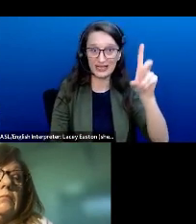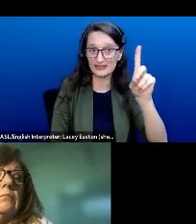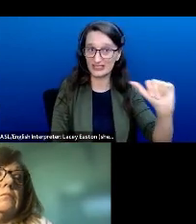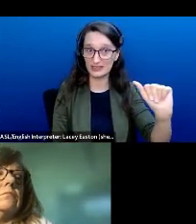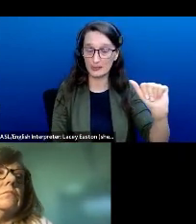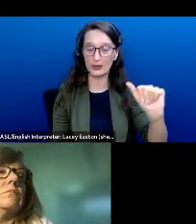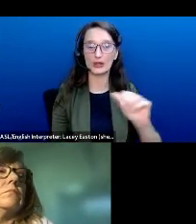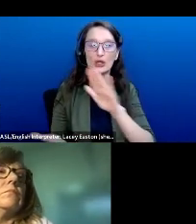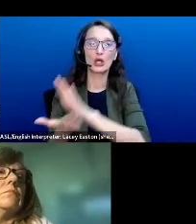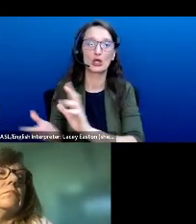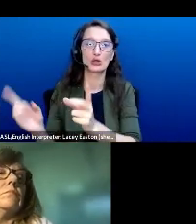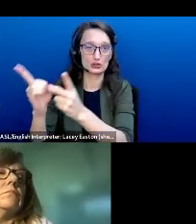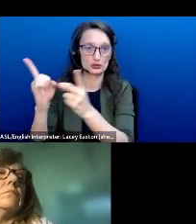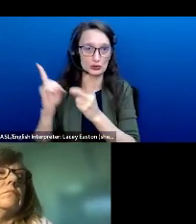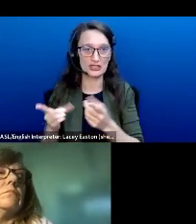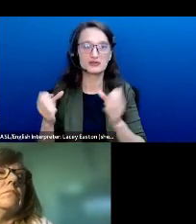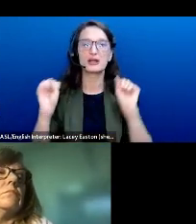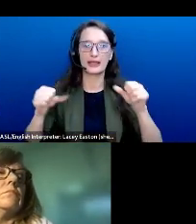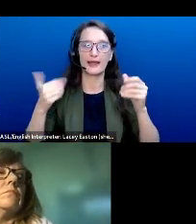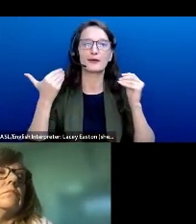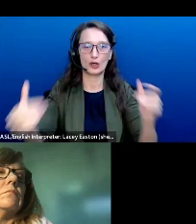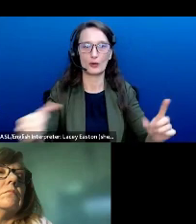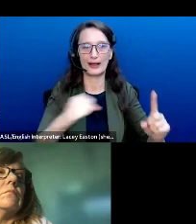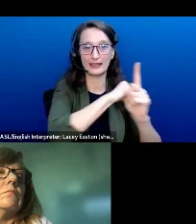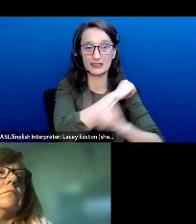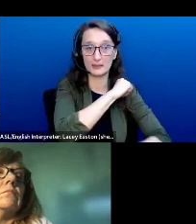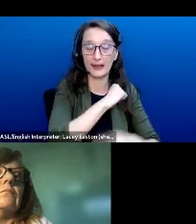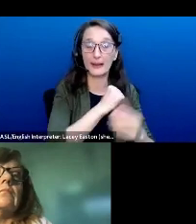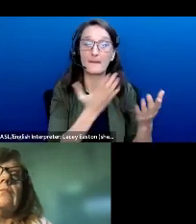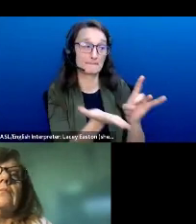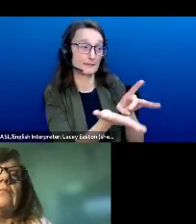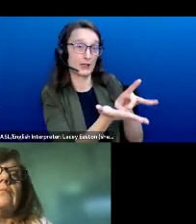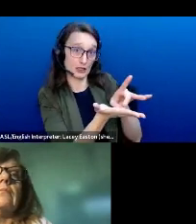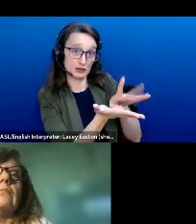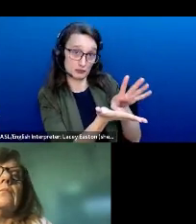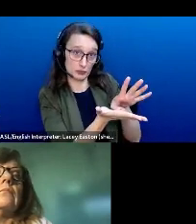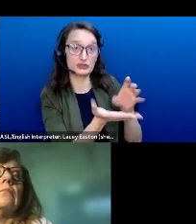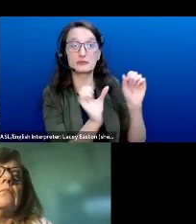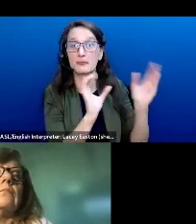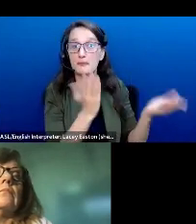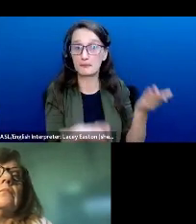tomar medidas disciplinarias, como la expulsión, de la misma manera que lo haría para un niño